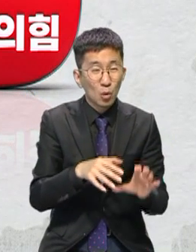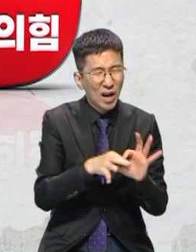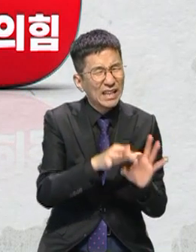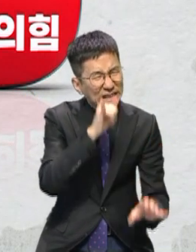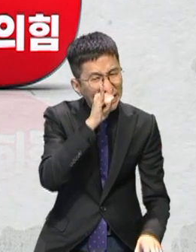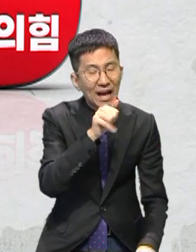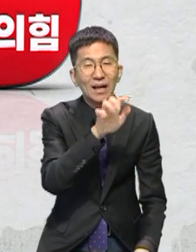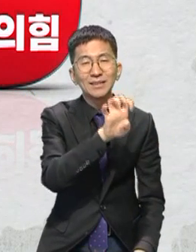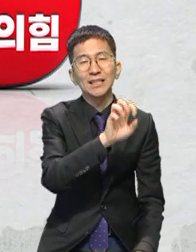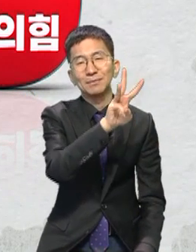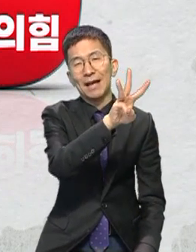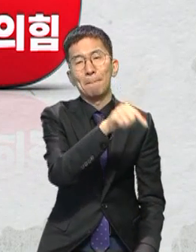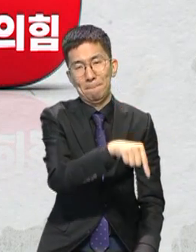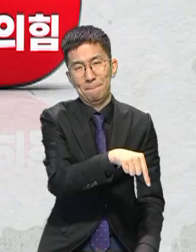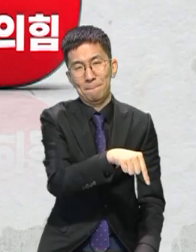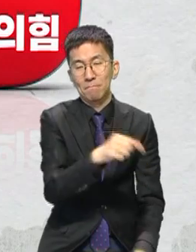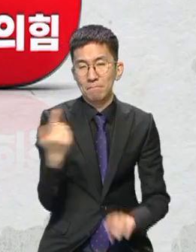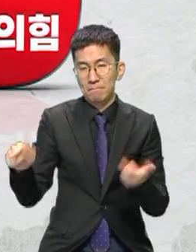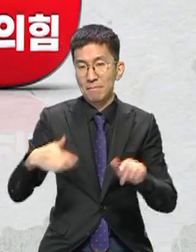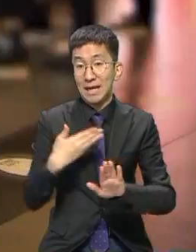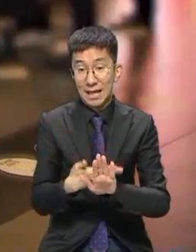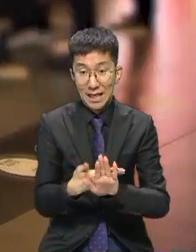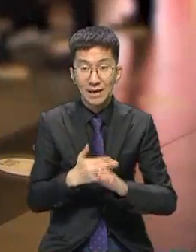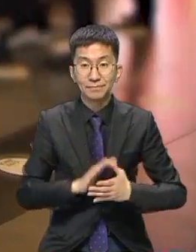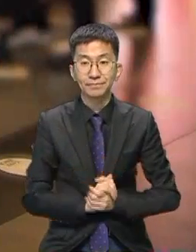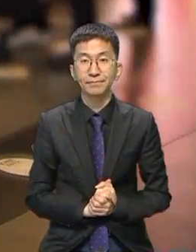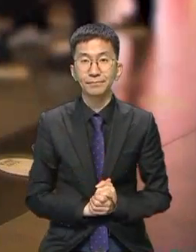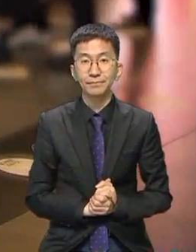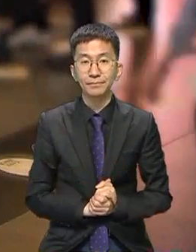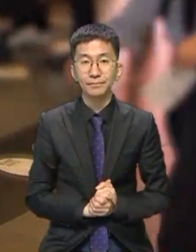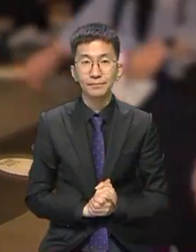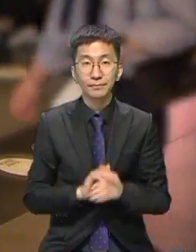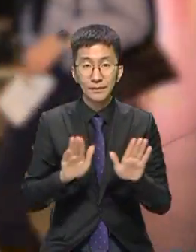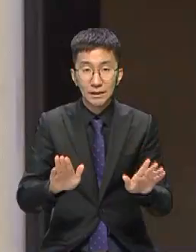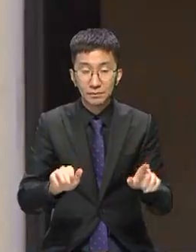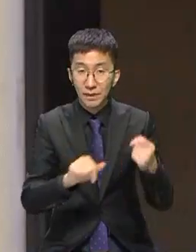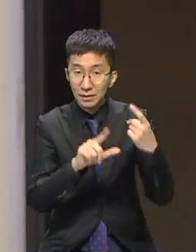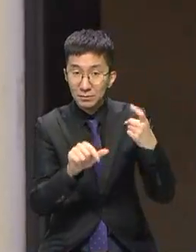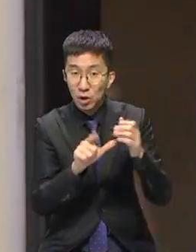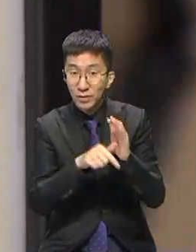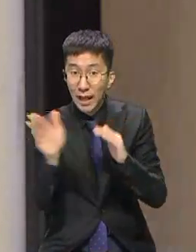43.1%였습니다. 이달부터 시행 중인 단계적 일상 회복,